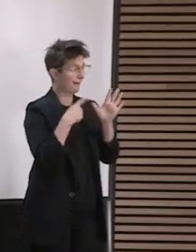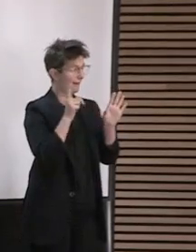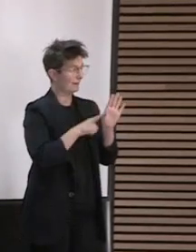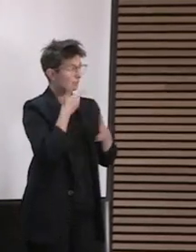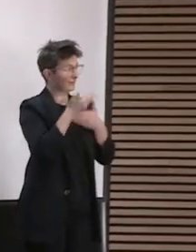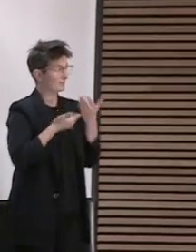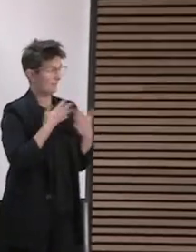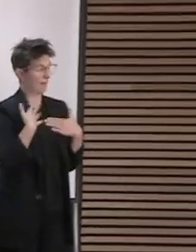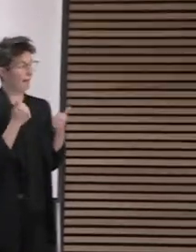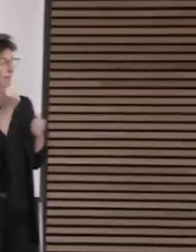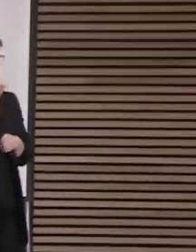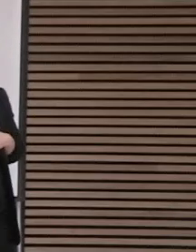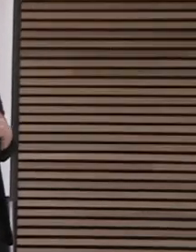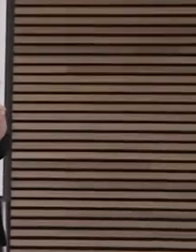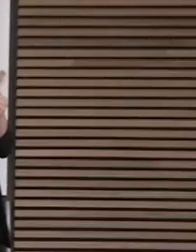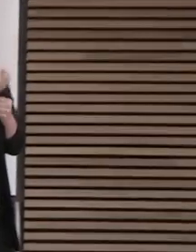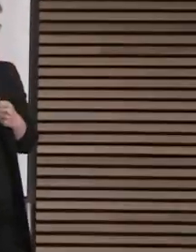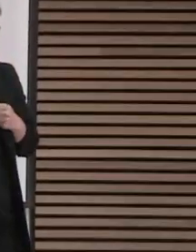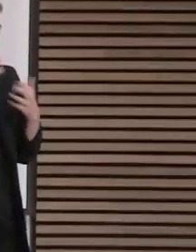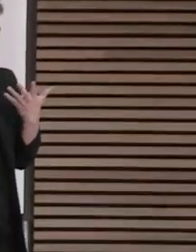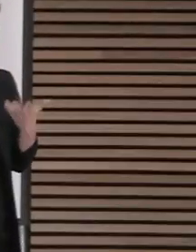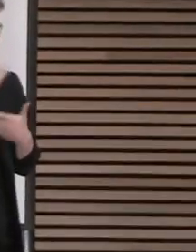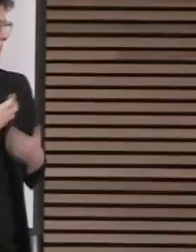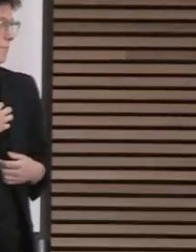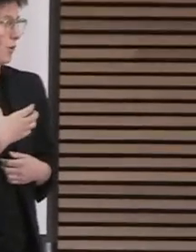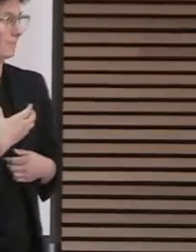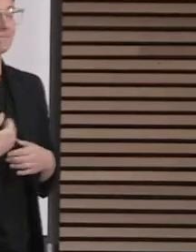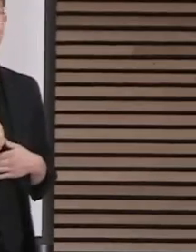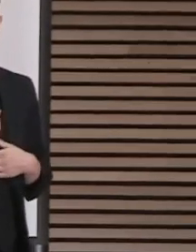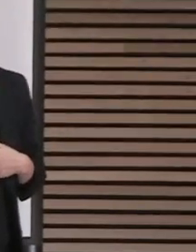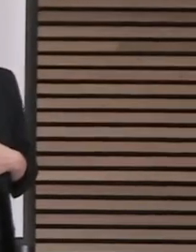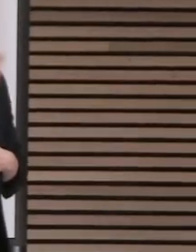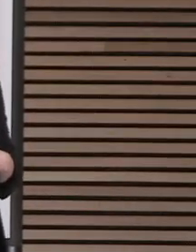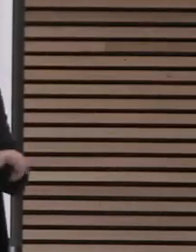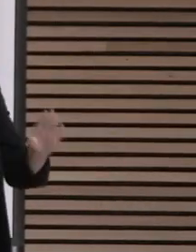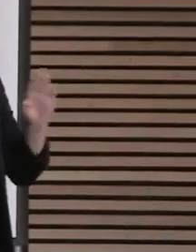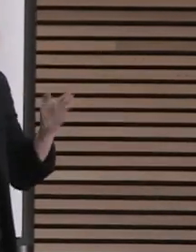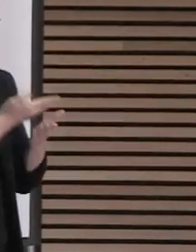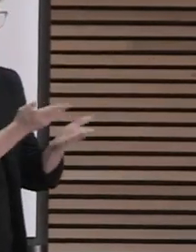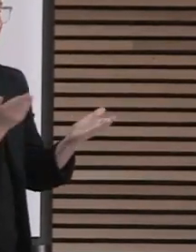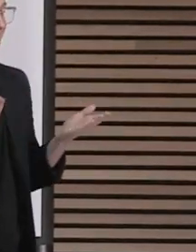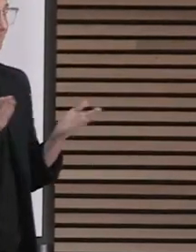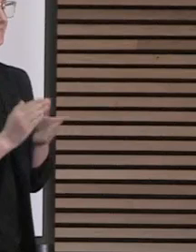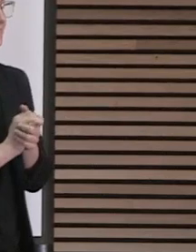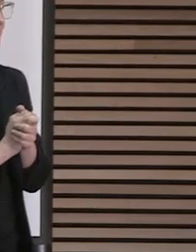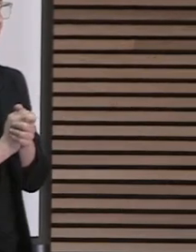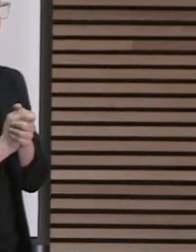ppho o te Paraire, e te